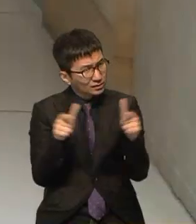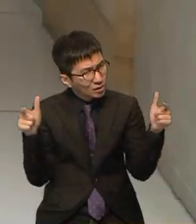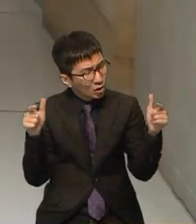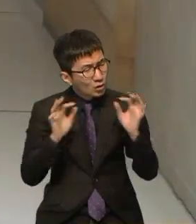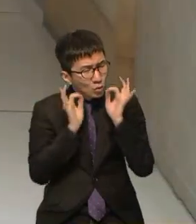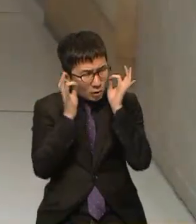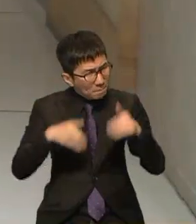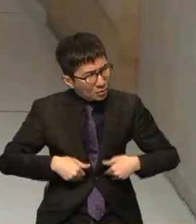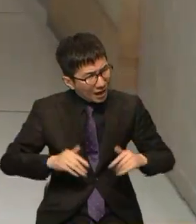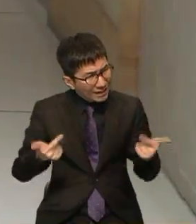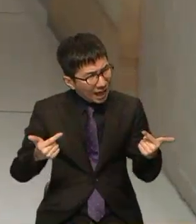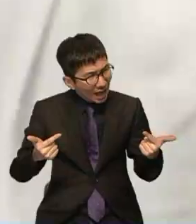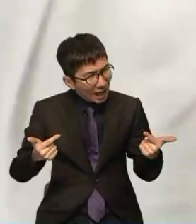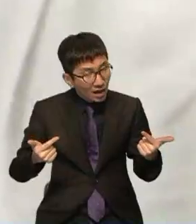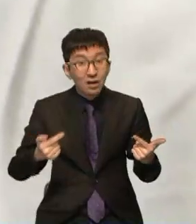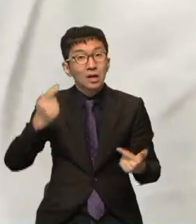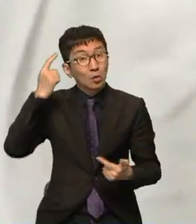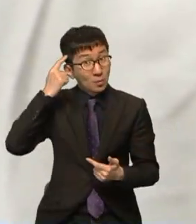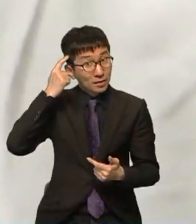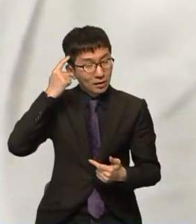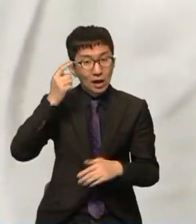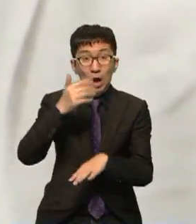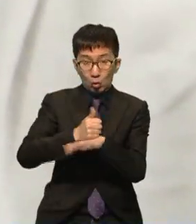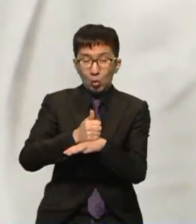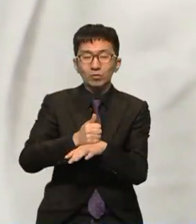접종을 확대하는 데 시간이 필요하다고 판단할 경우 마스크 해제 시점은 조금